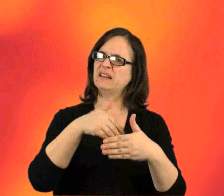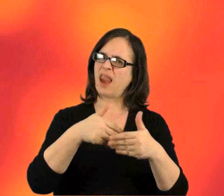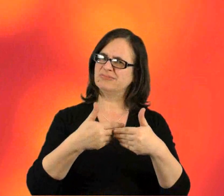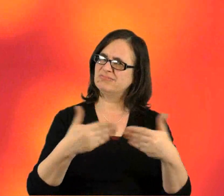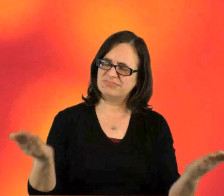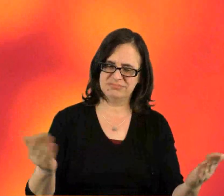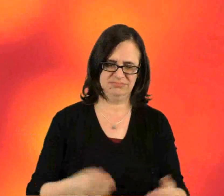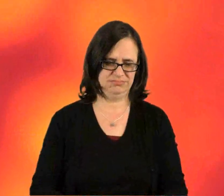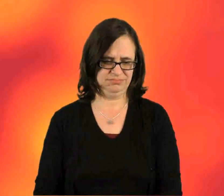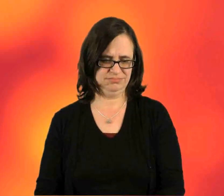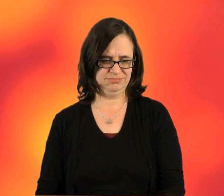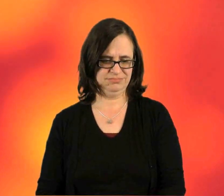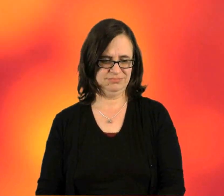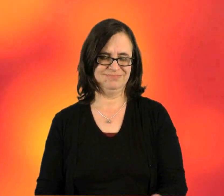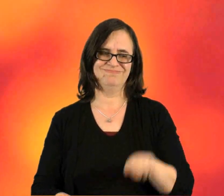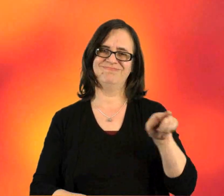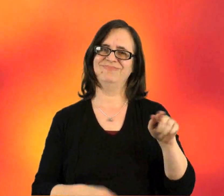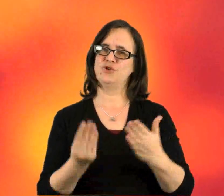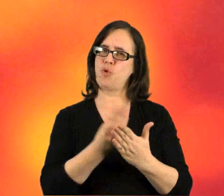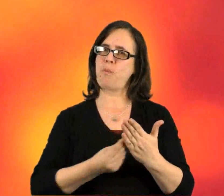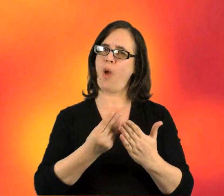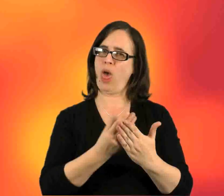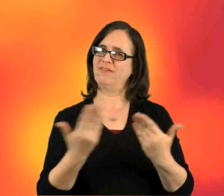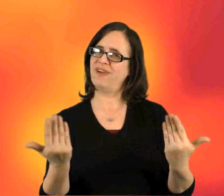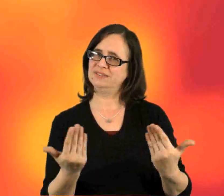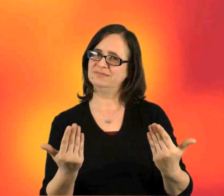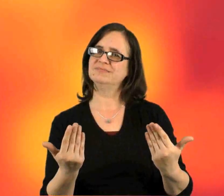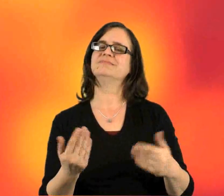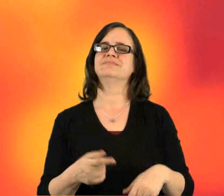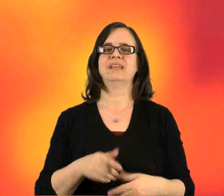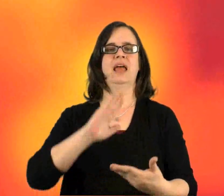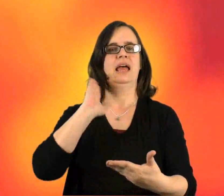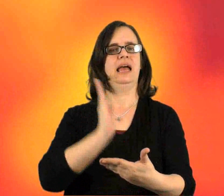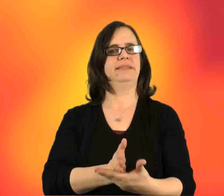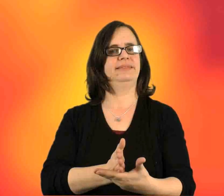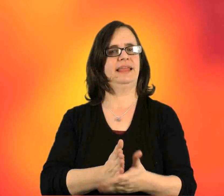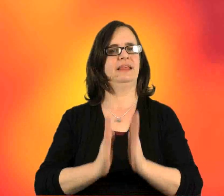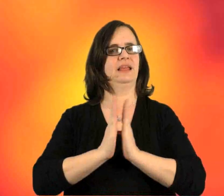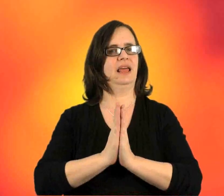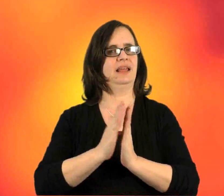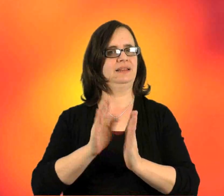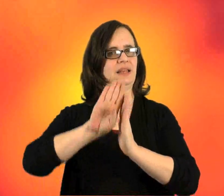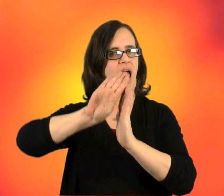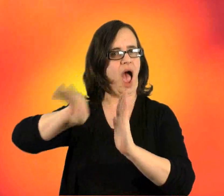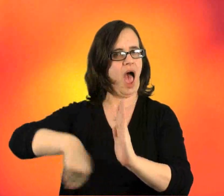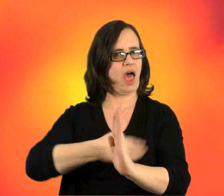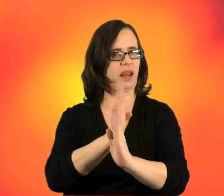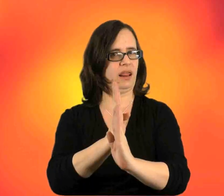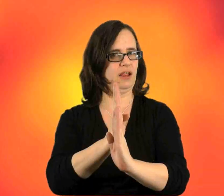Was bedeutet das? Das ist ein Symbol zum Ende des Kirchen-Jahrs